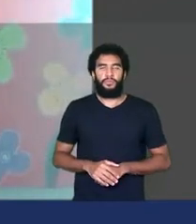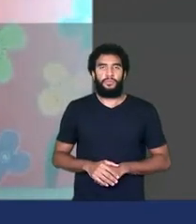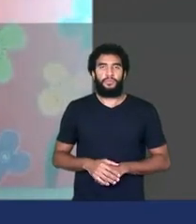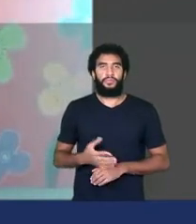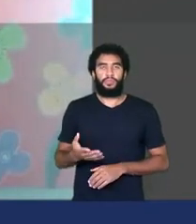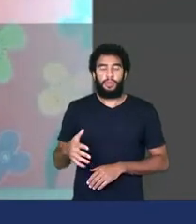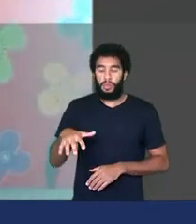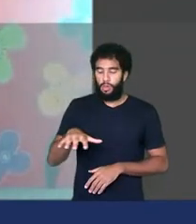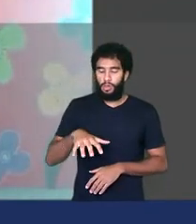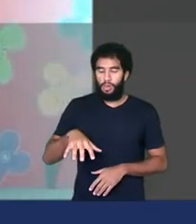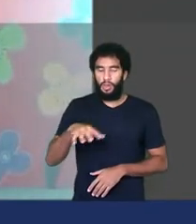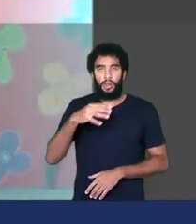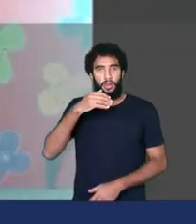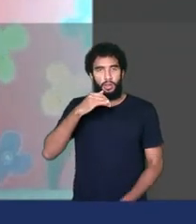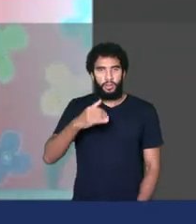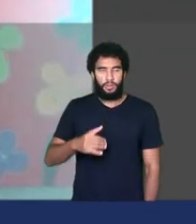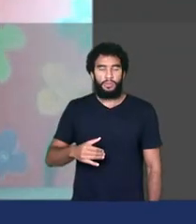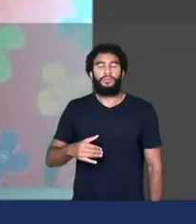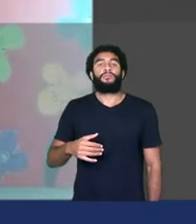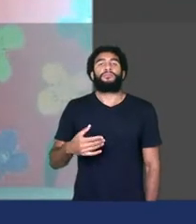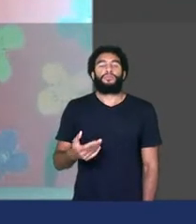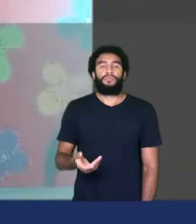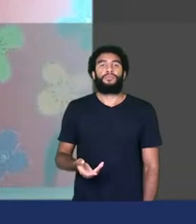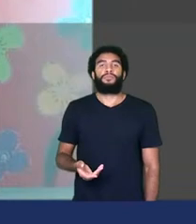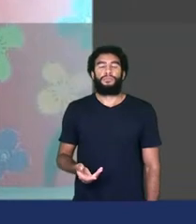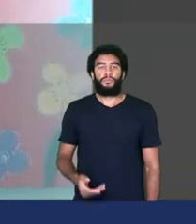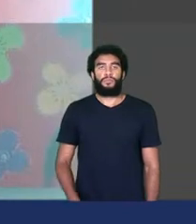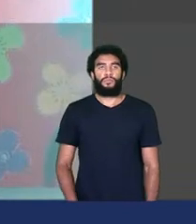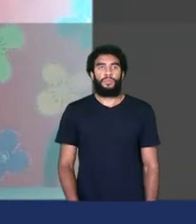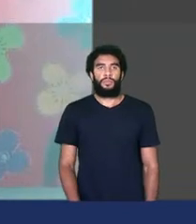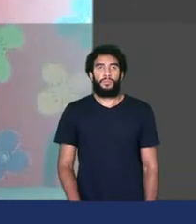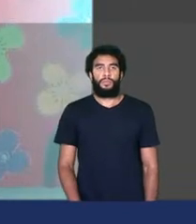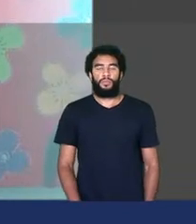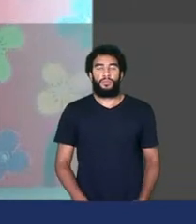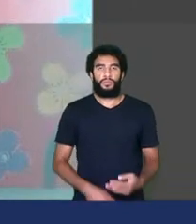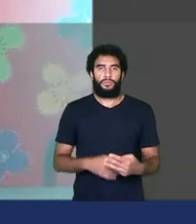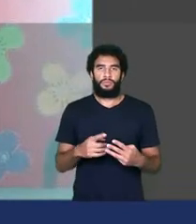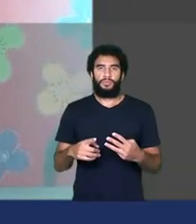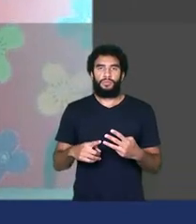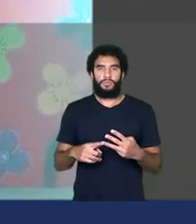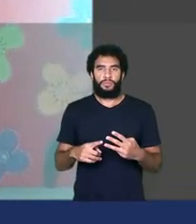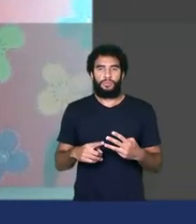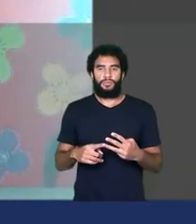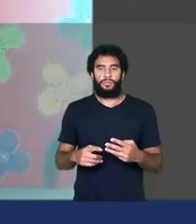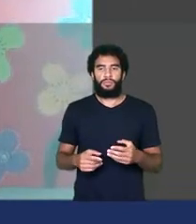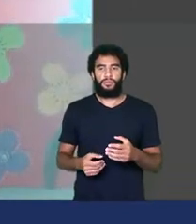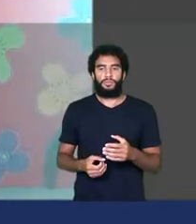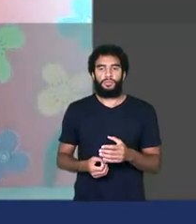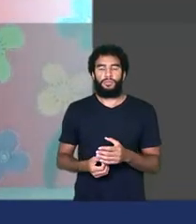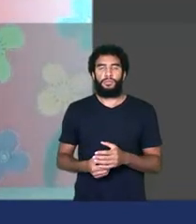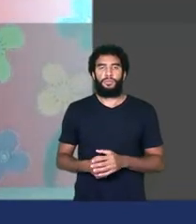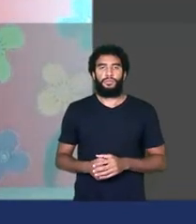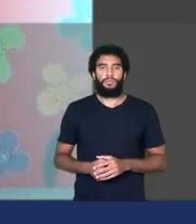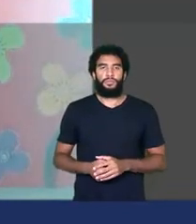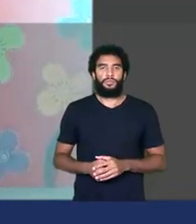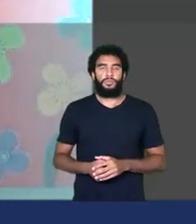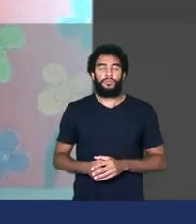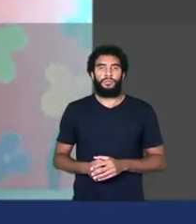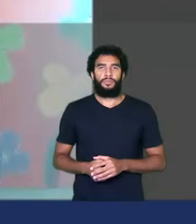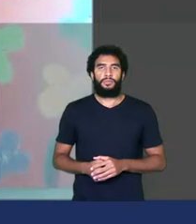PETROBRAS. O SEGUNDO MOVIMENTO ESTRATÉGICO FOI A CRIAÇÃO DA PETROBRAS. E O TERCEIRO FOI